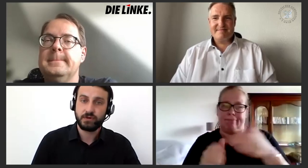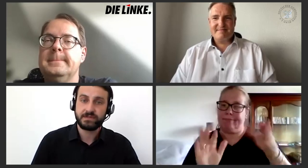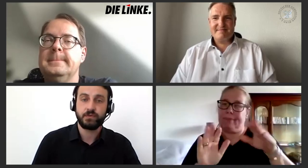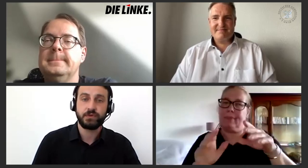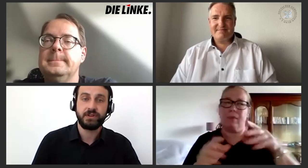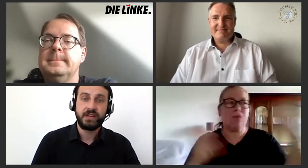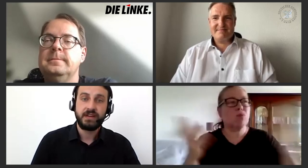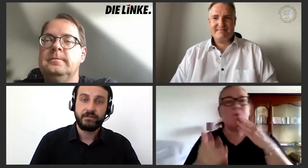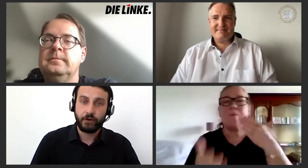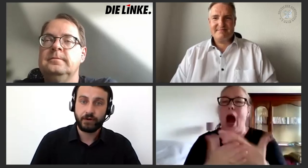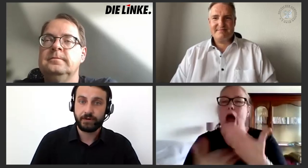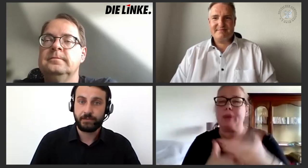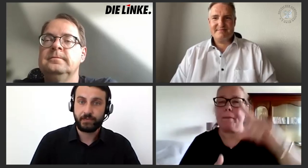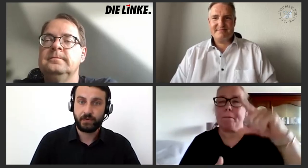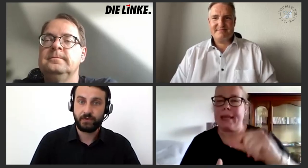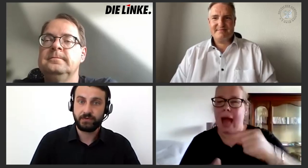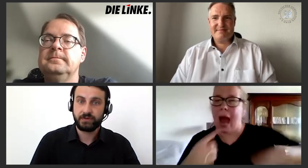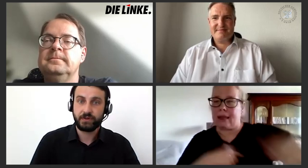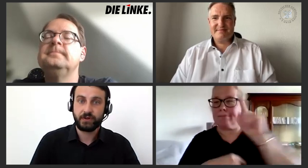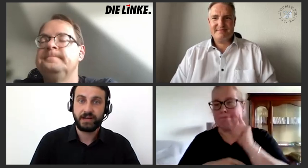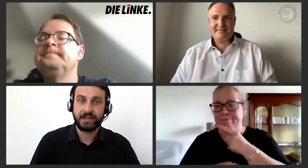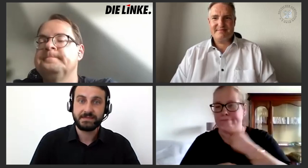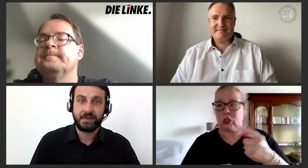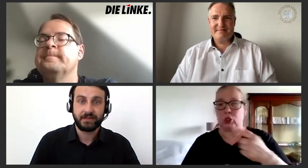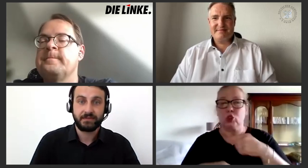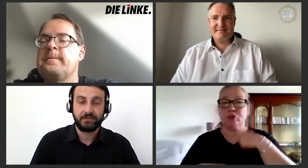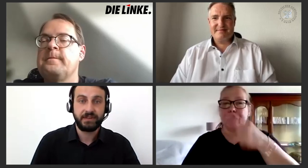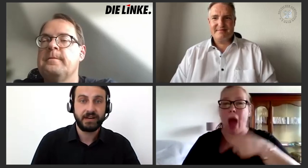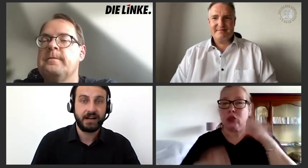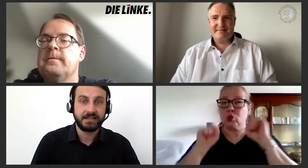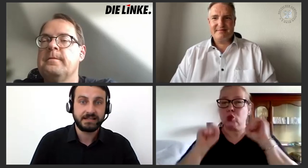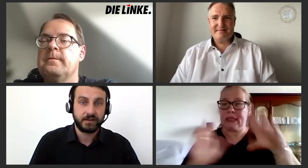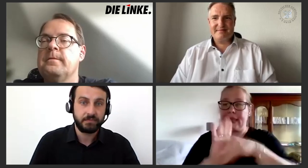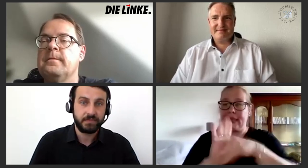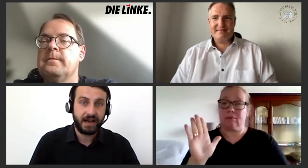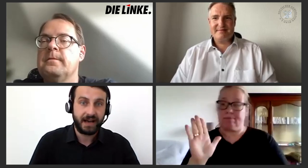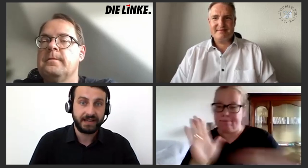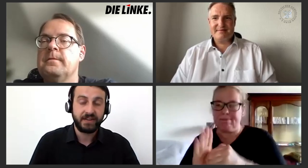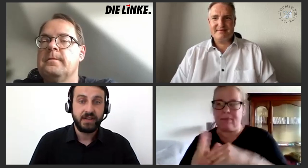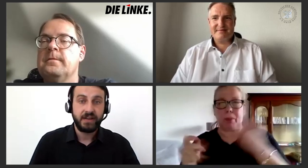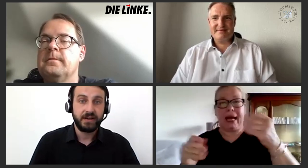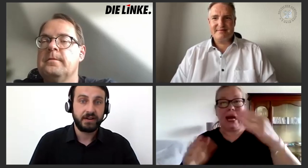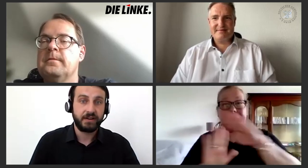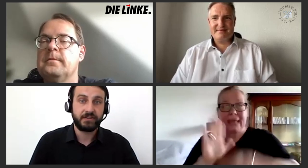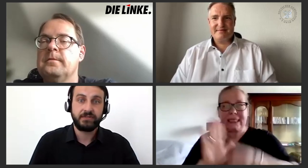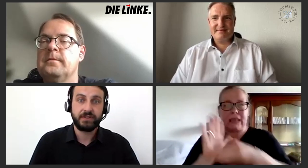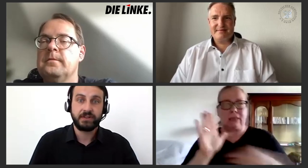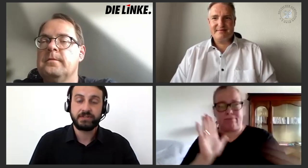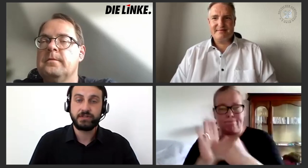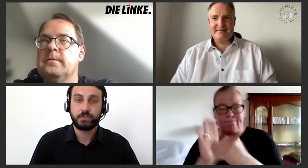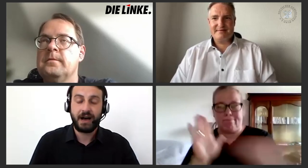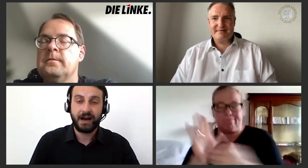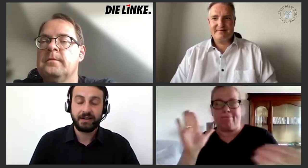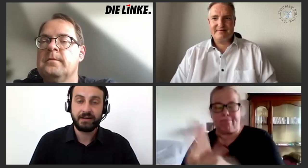schon verabschiedet wurde, beschlossen wurde, folgen und können da nichts machen. Wir als Minderheit, dass da